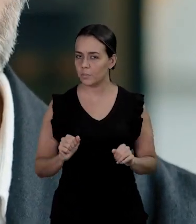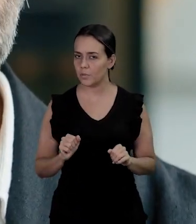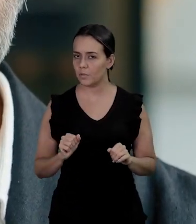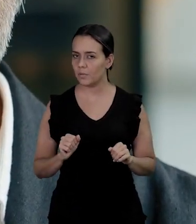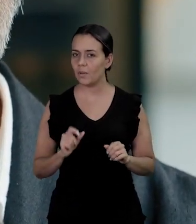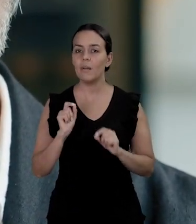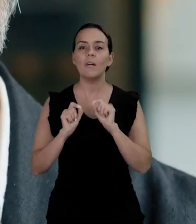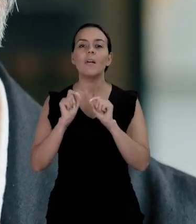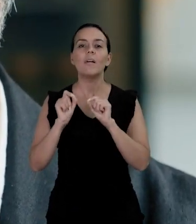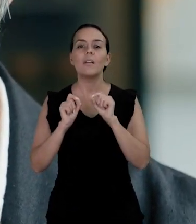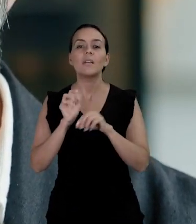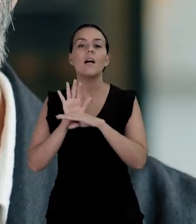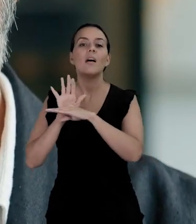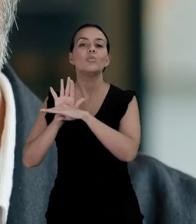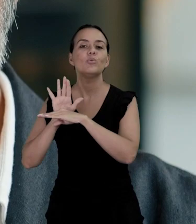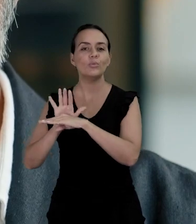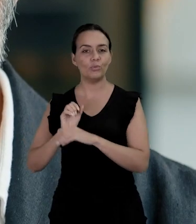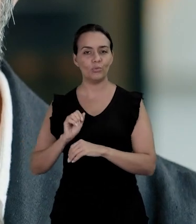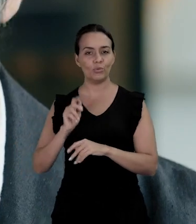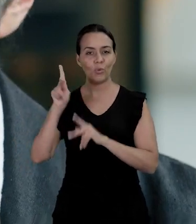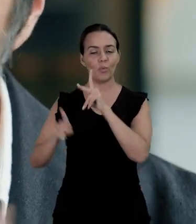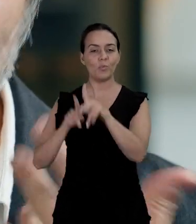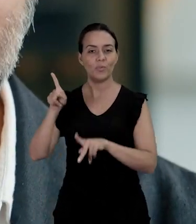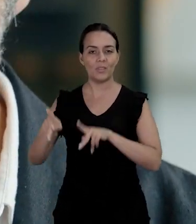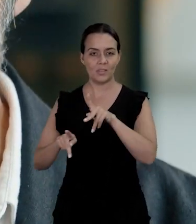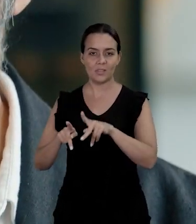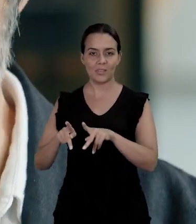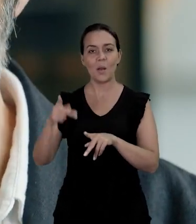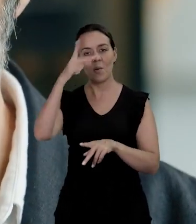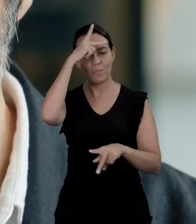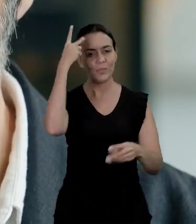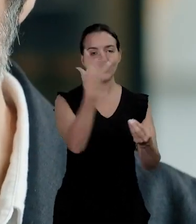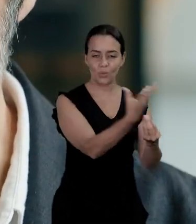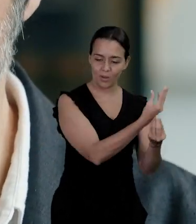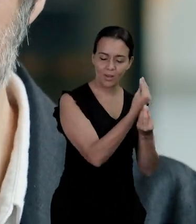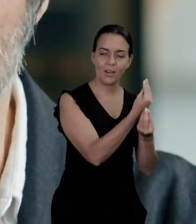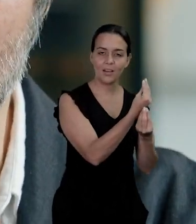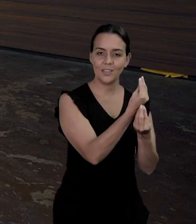Eu acho que a gente tomou um susto porque ele foi vocalizado pela primeira vez,